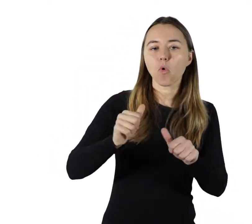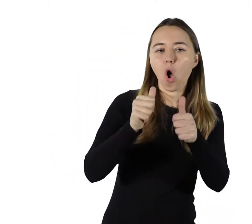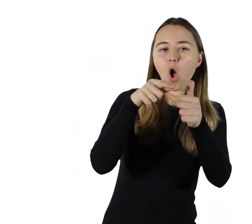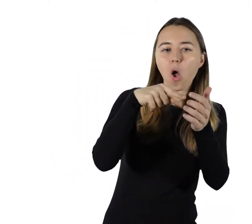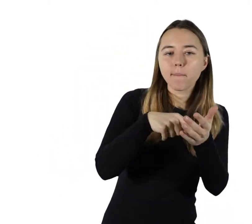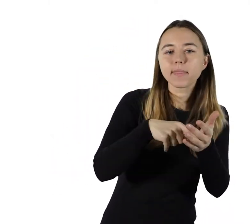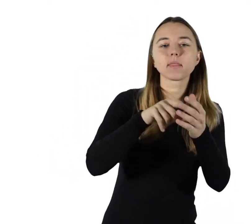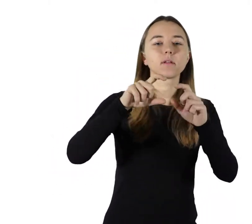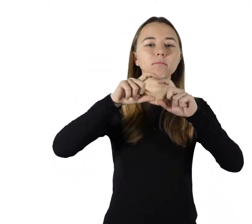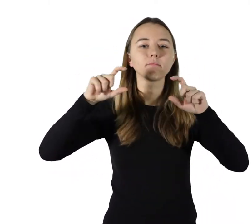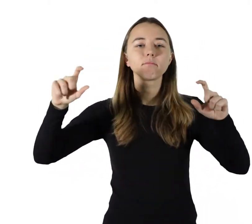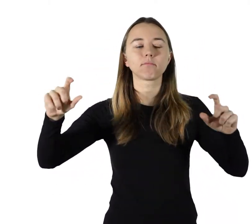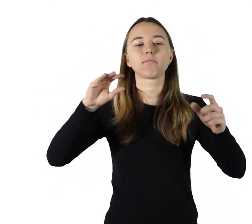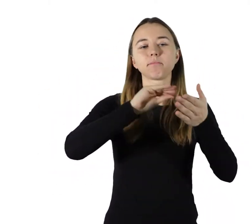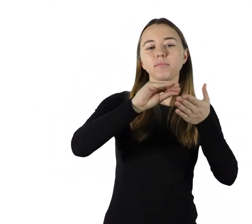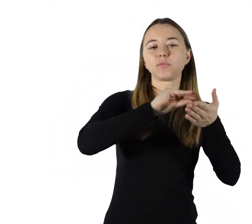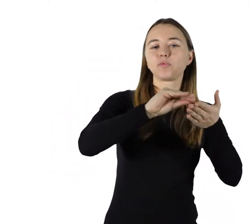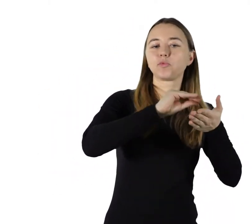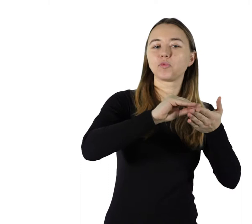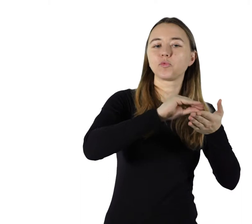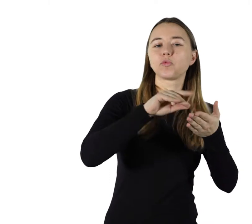Na monumencie wyryto słowa: